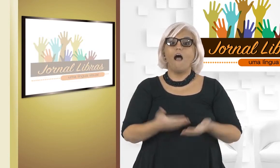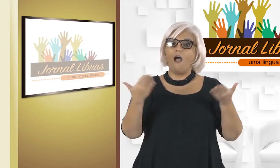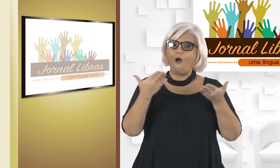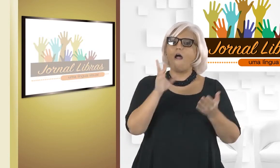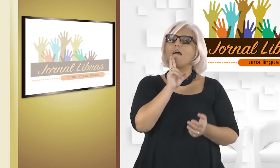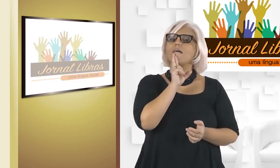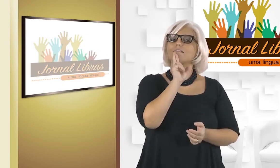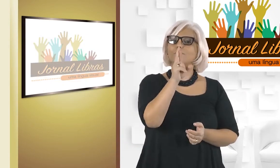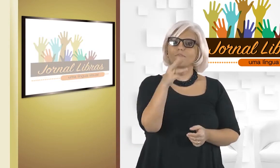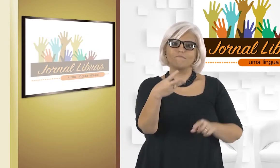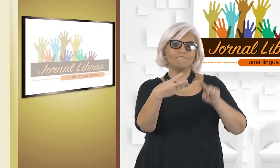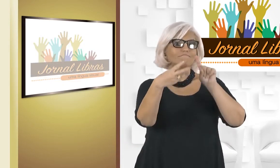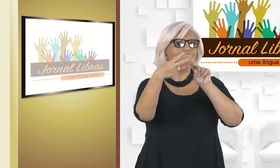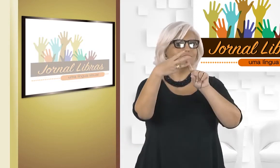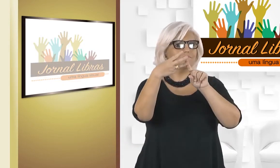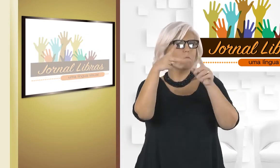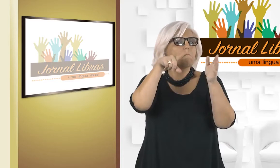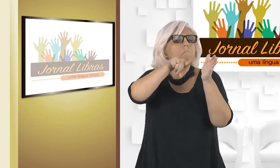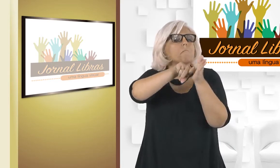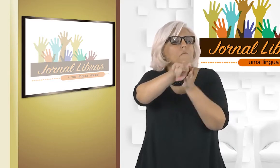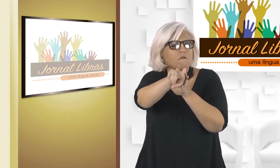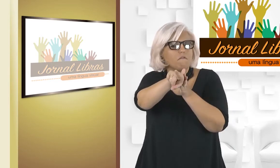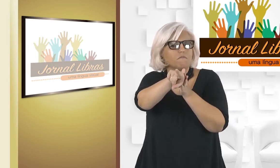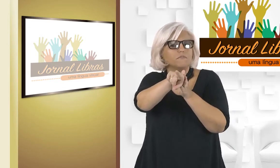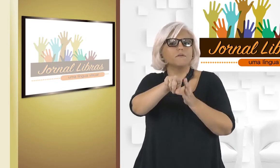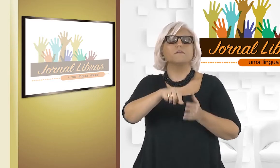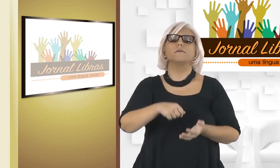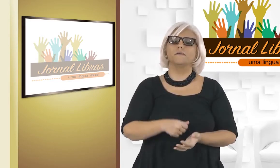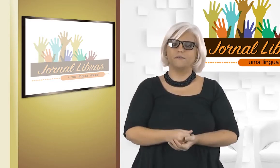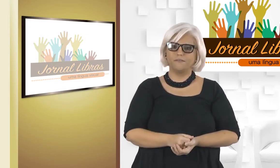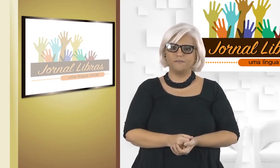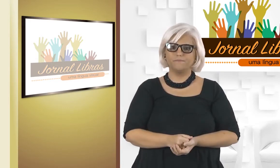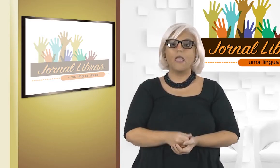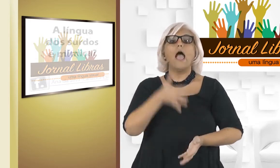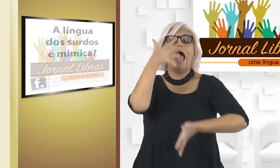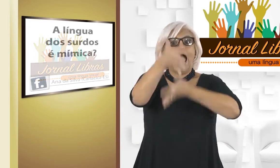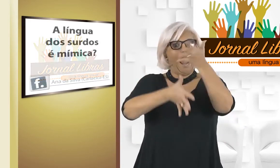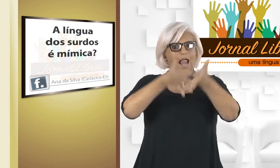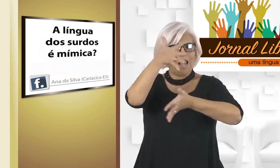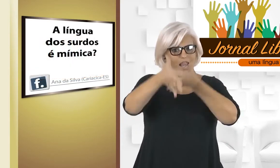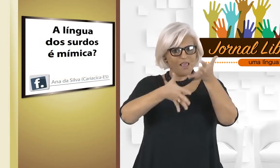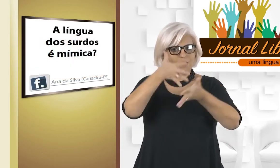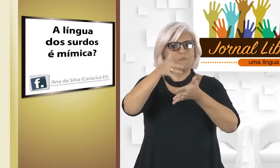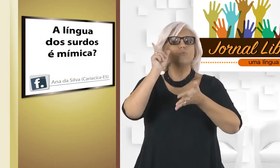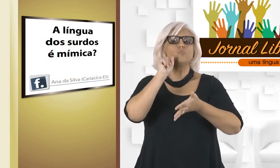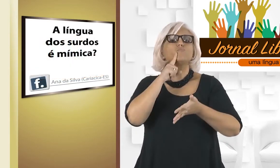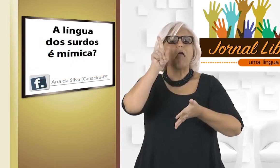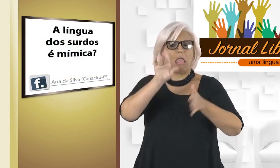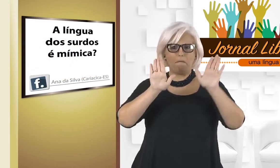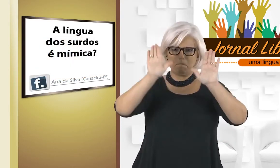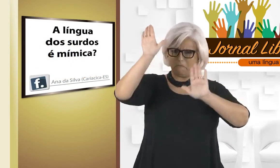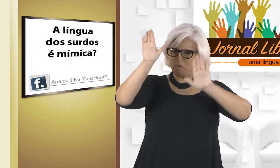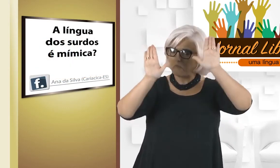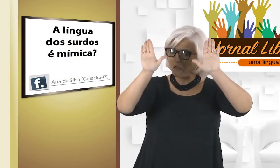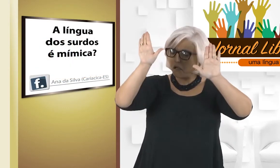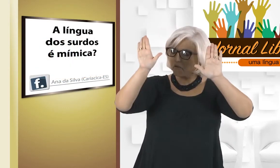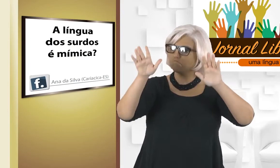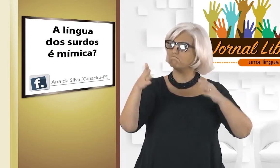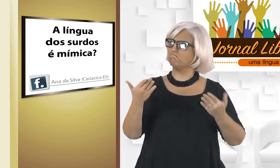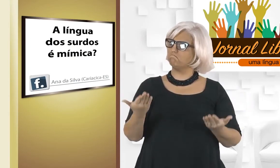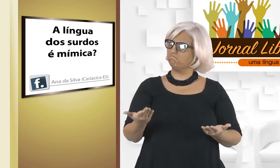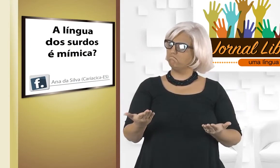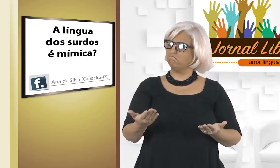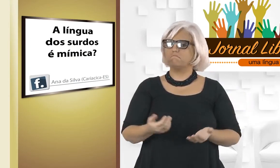Agora nós vamos responder a pergunta três: a língua dos surdos é mímica?